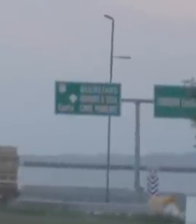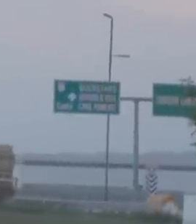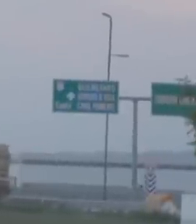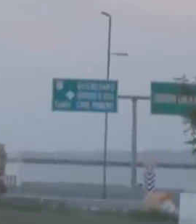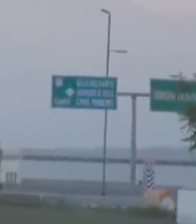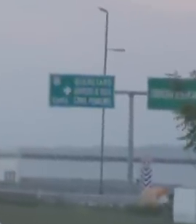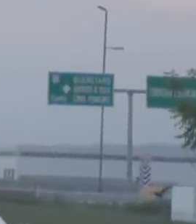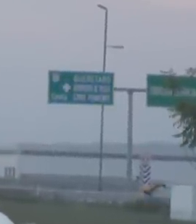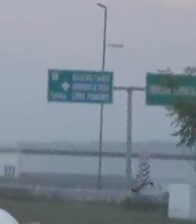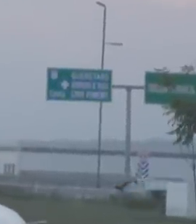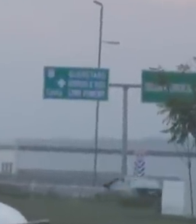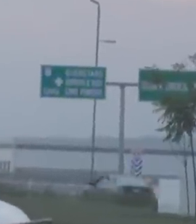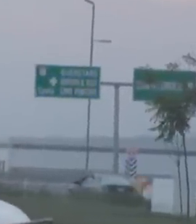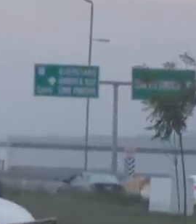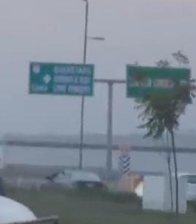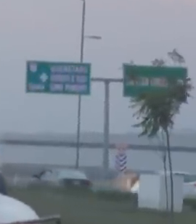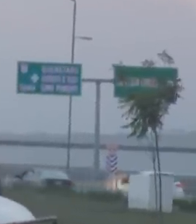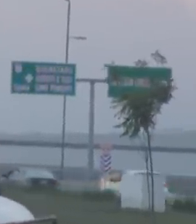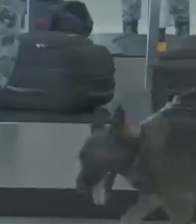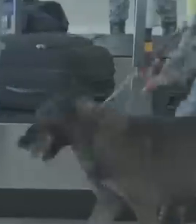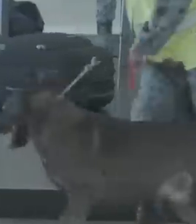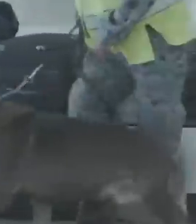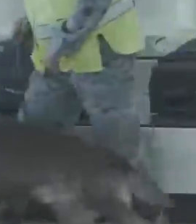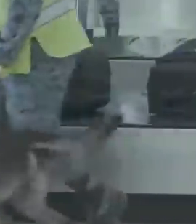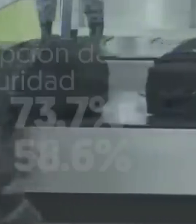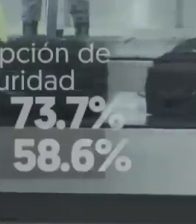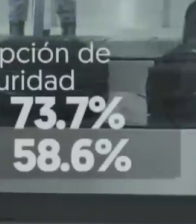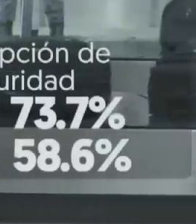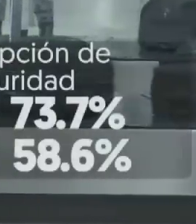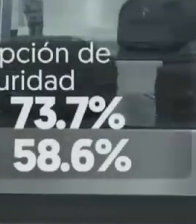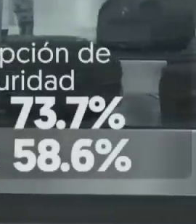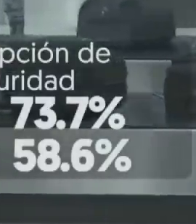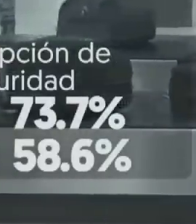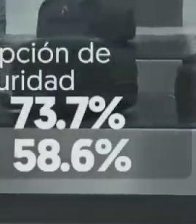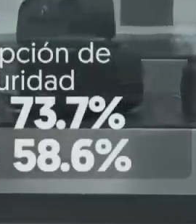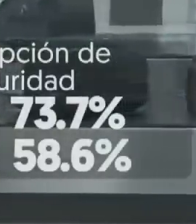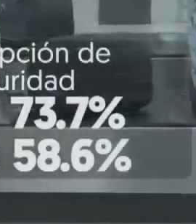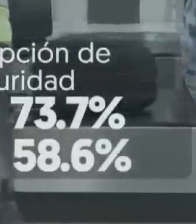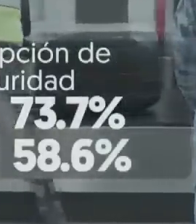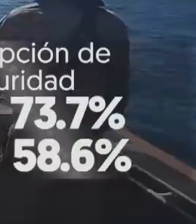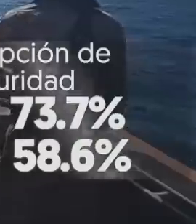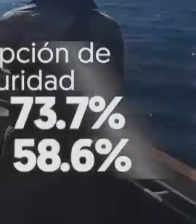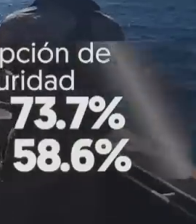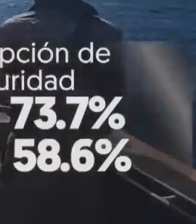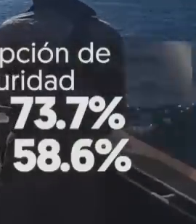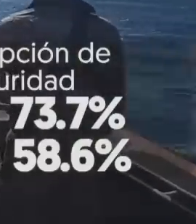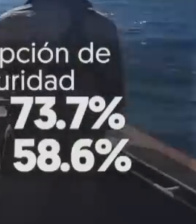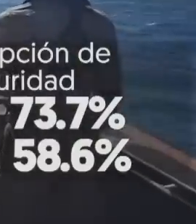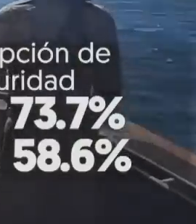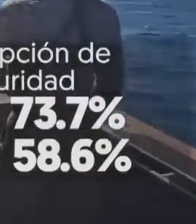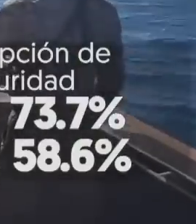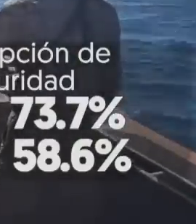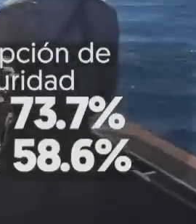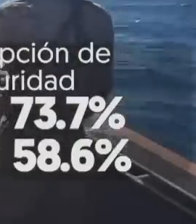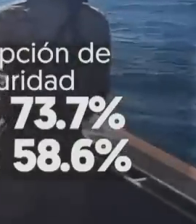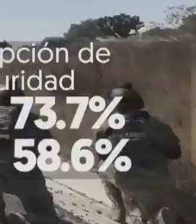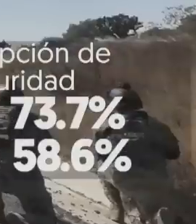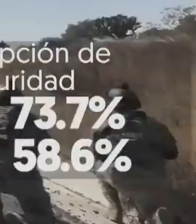sostenido de la percepción de inseguridad el cual se encontraba en un 73.7 diciembre de 2018 y en